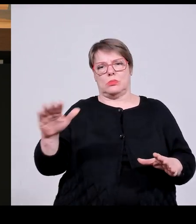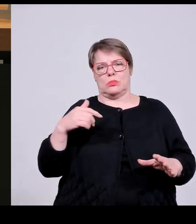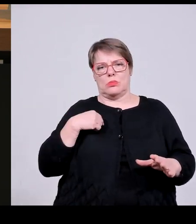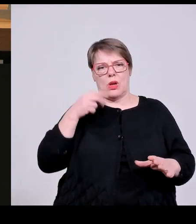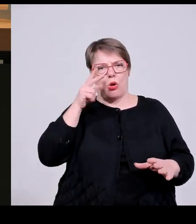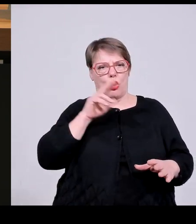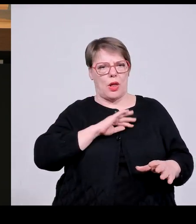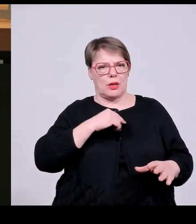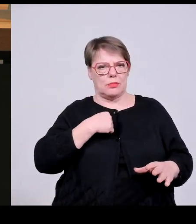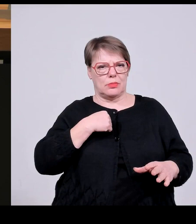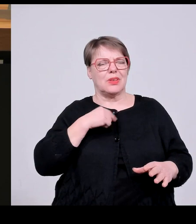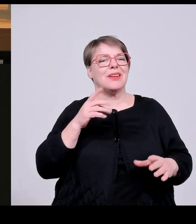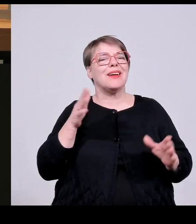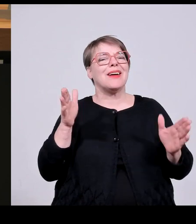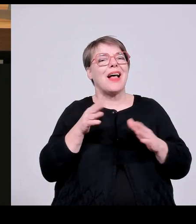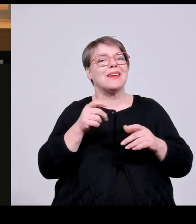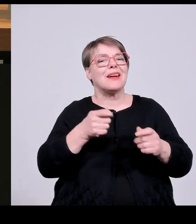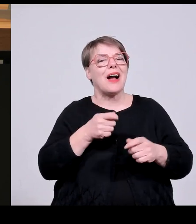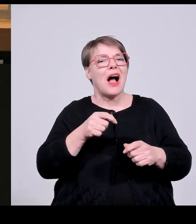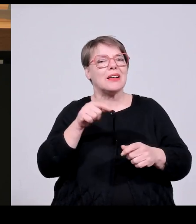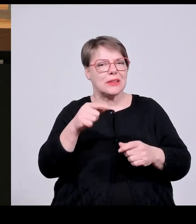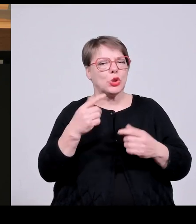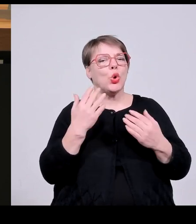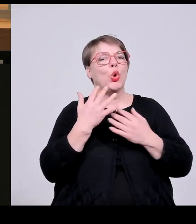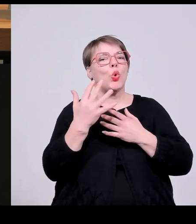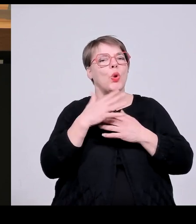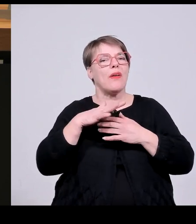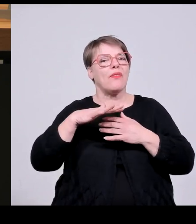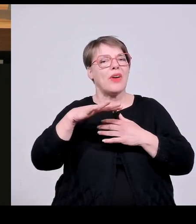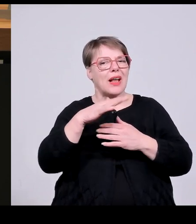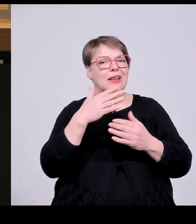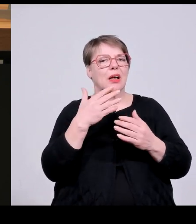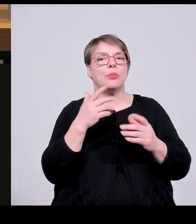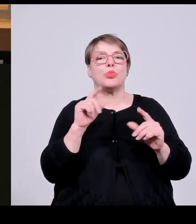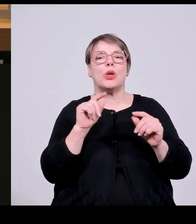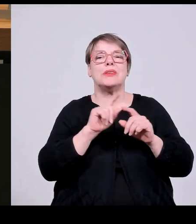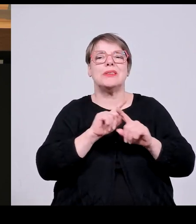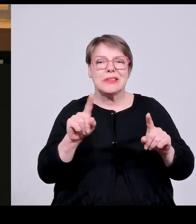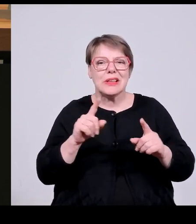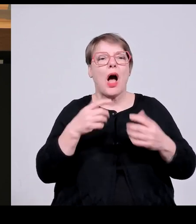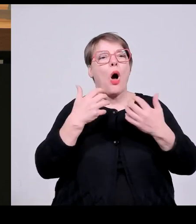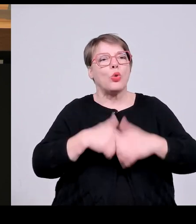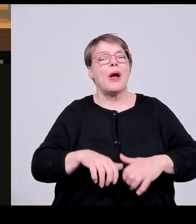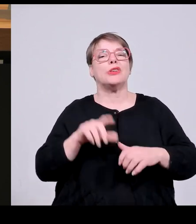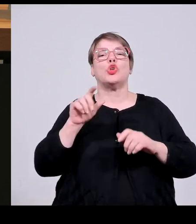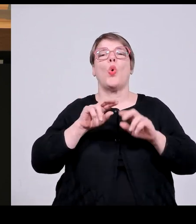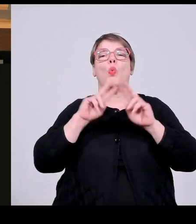Da fragt man sich, was Sie bitte schön in Ihrer Regierungszeit würde Kleingarten getan